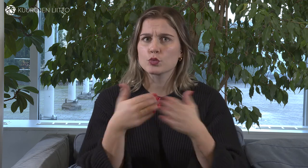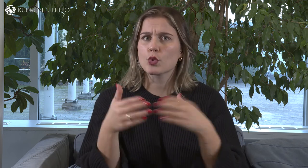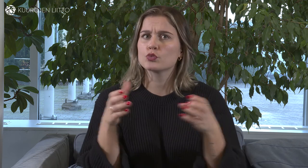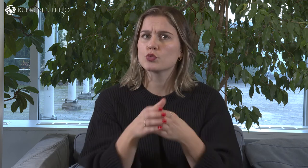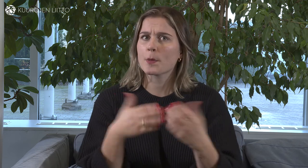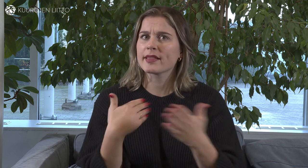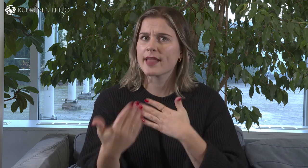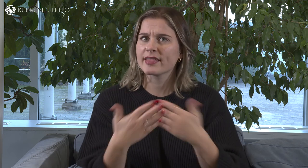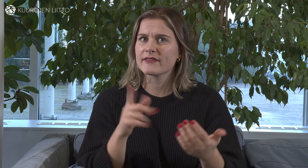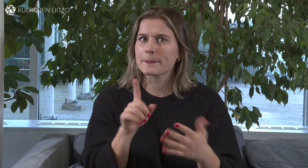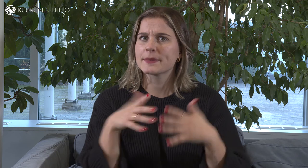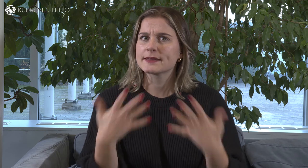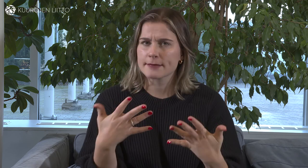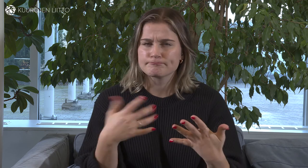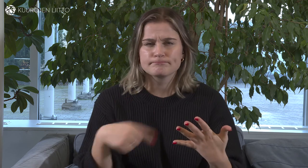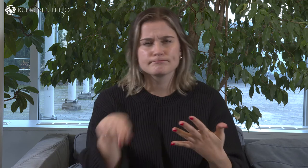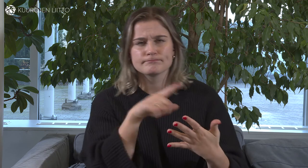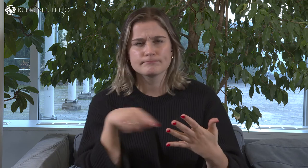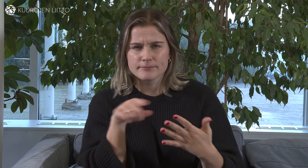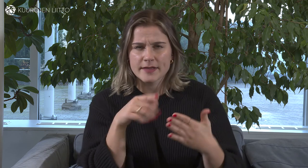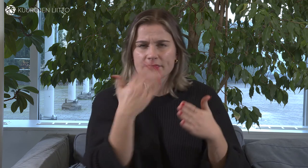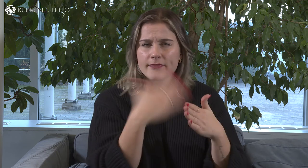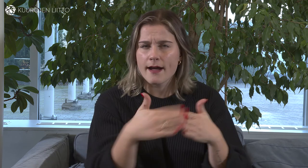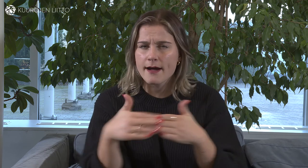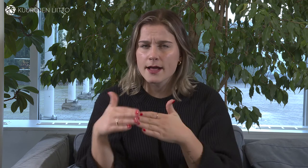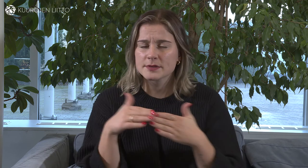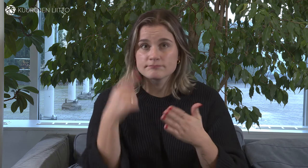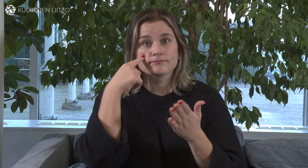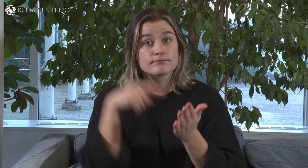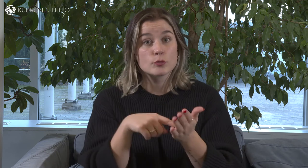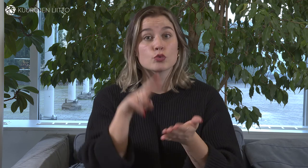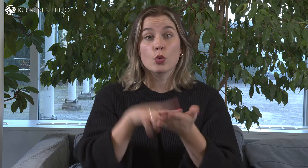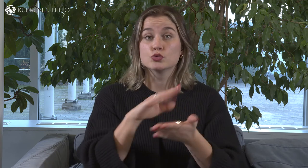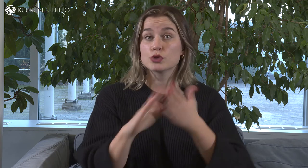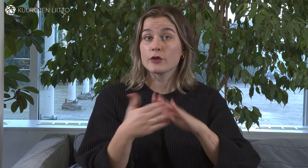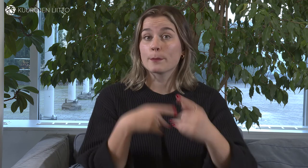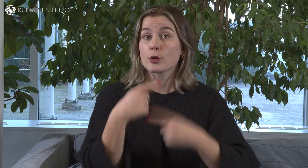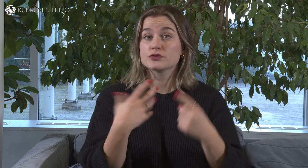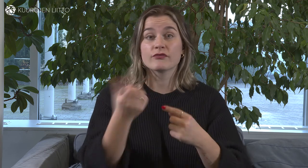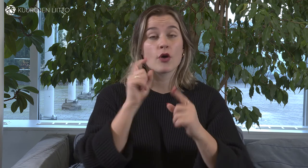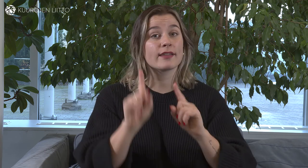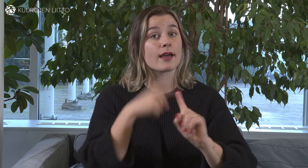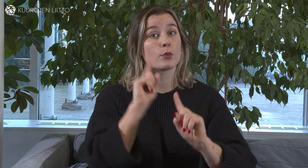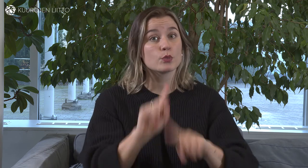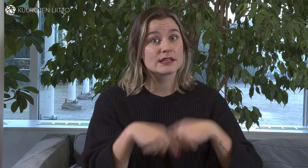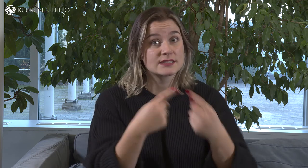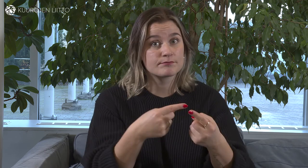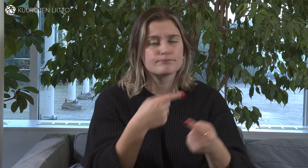valmistelemaan totuus- ja sovintoprosessia, - jotta se voidaan aikanaan käynnistää.